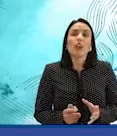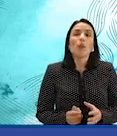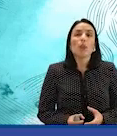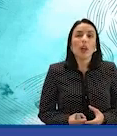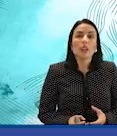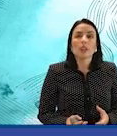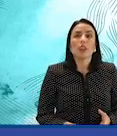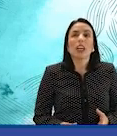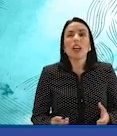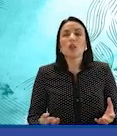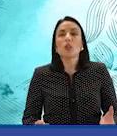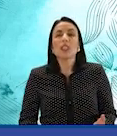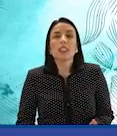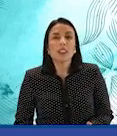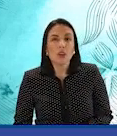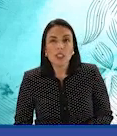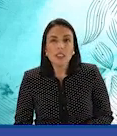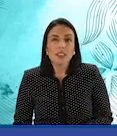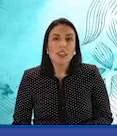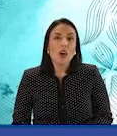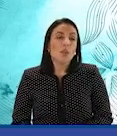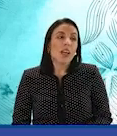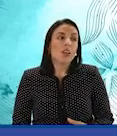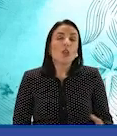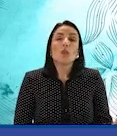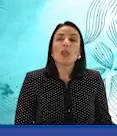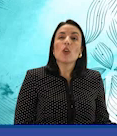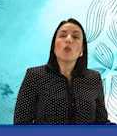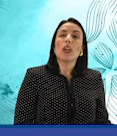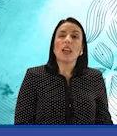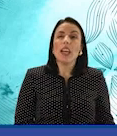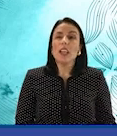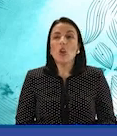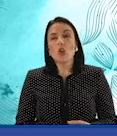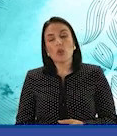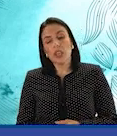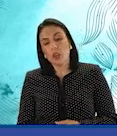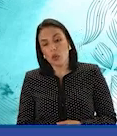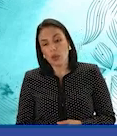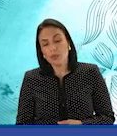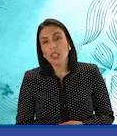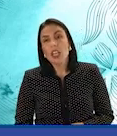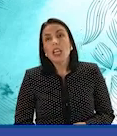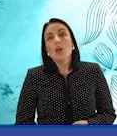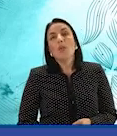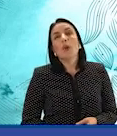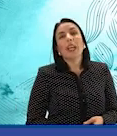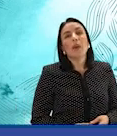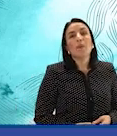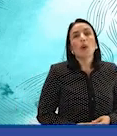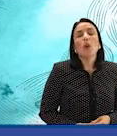no puede otorgar autorizaciones para no cumplir con una ley o con una norma. Por ejemplo,